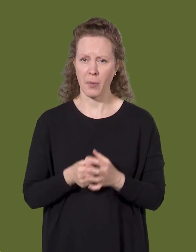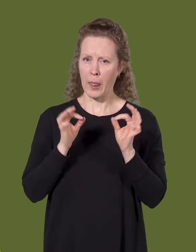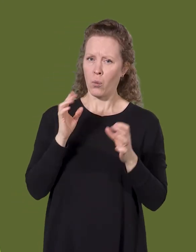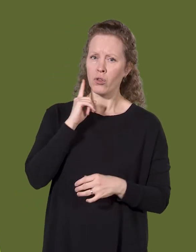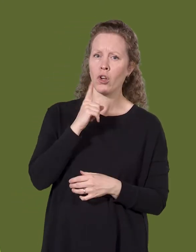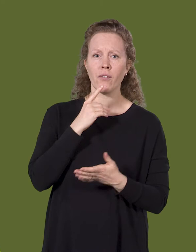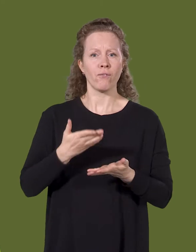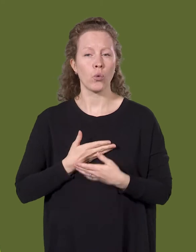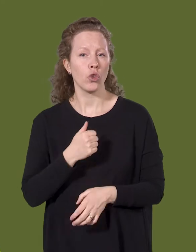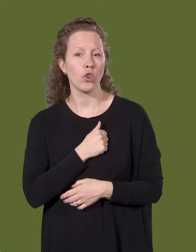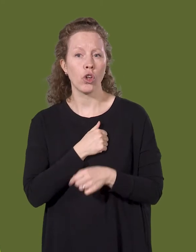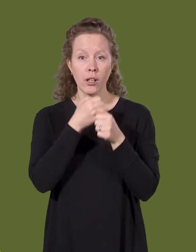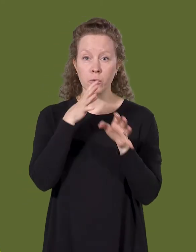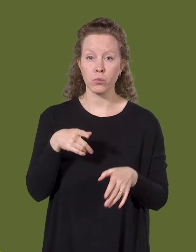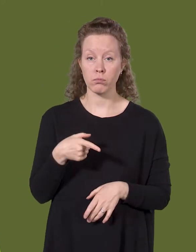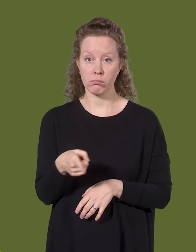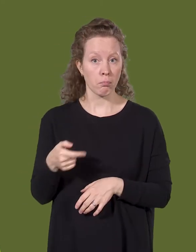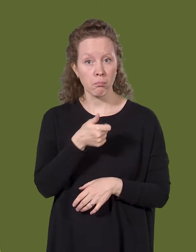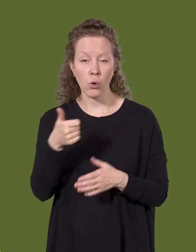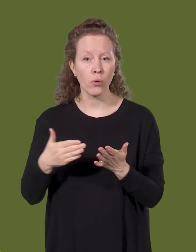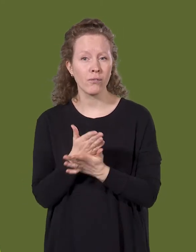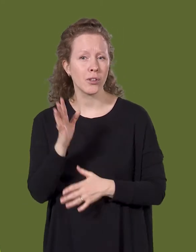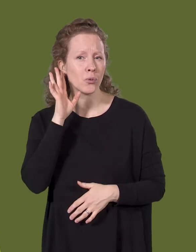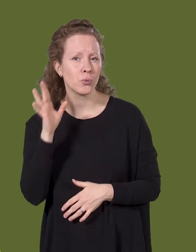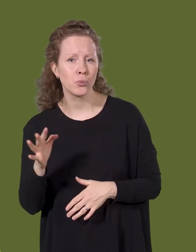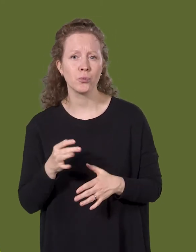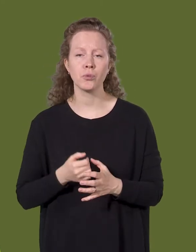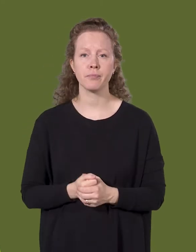hur ska brådskande information som ges i ljudform nå döva?